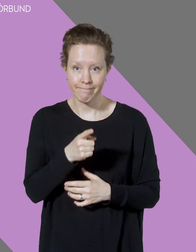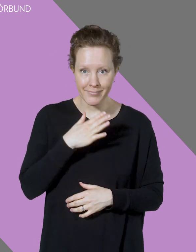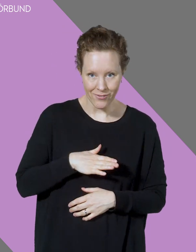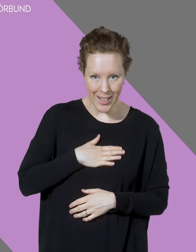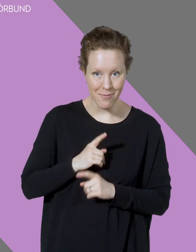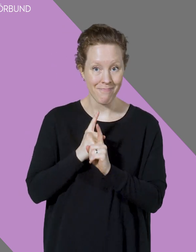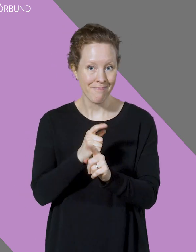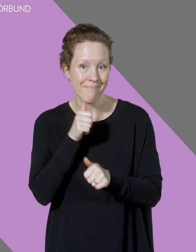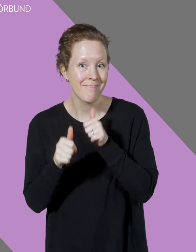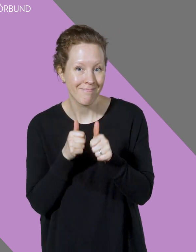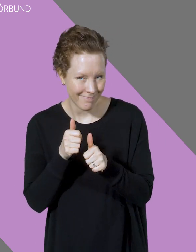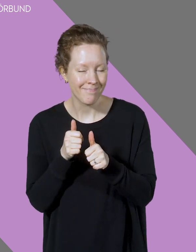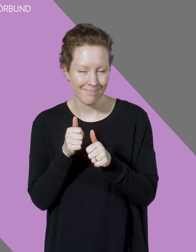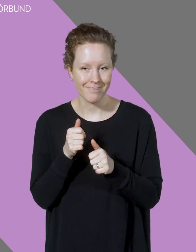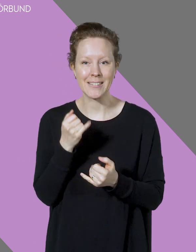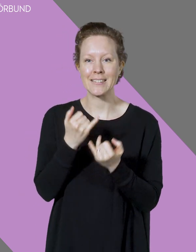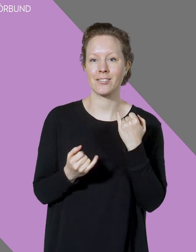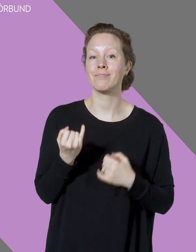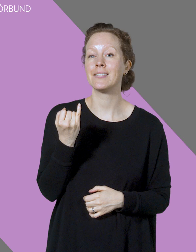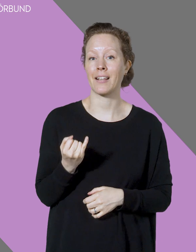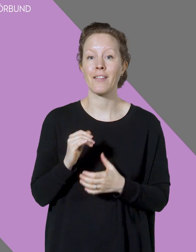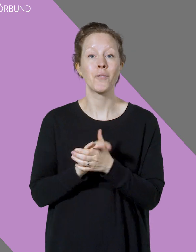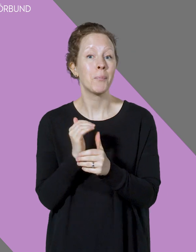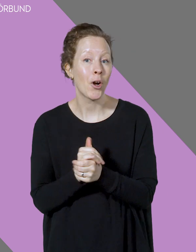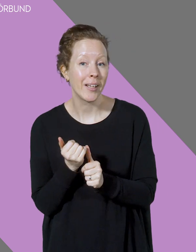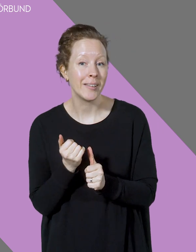Kom ihåg att anmäla dig senast den 6.2.